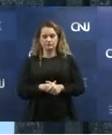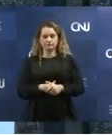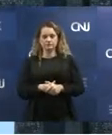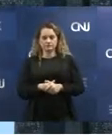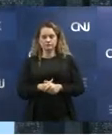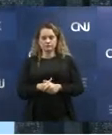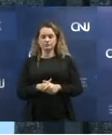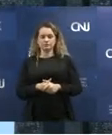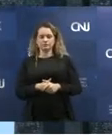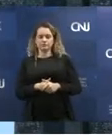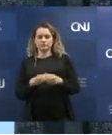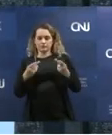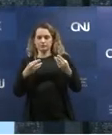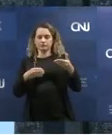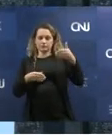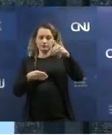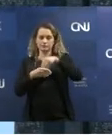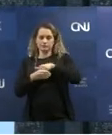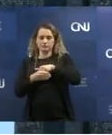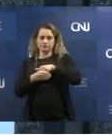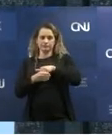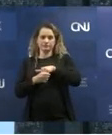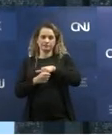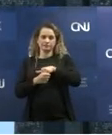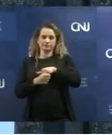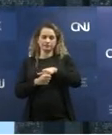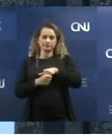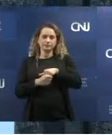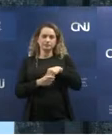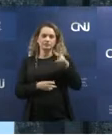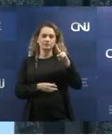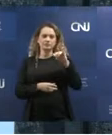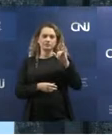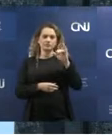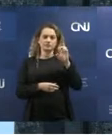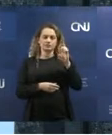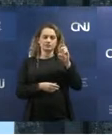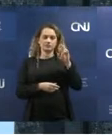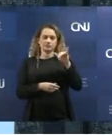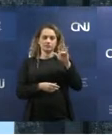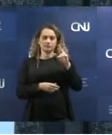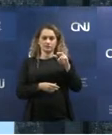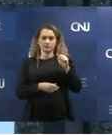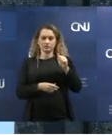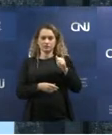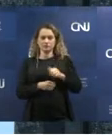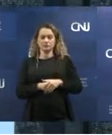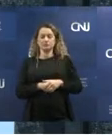o eminente Ministro Vieira de Mello? Senhor Presidente, me permitir.